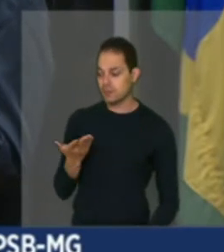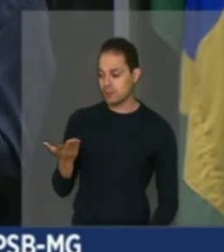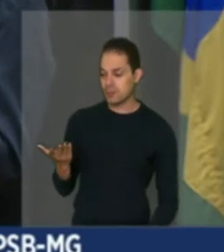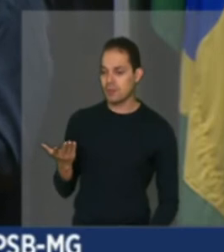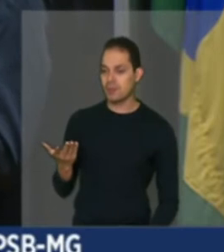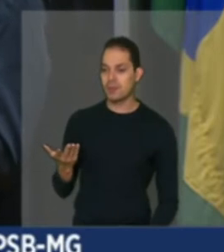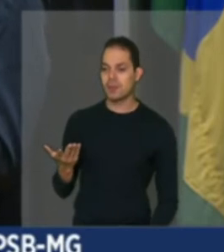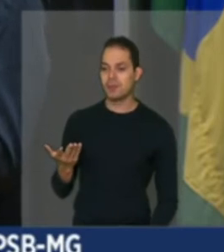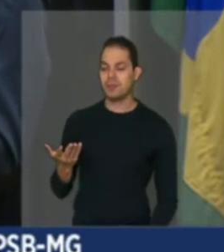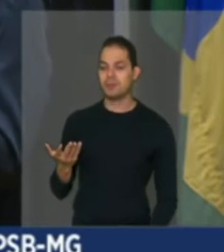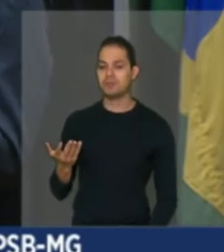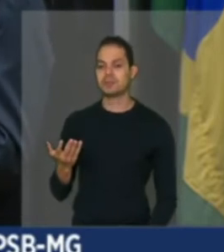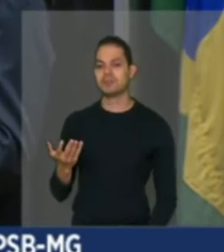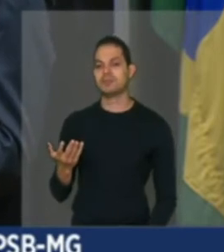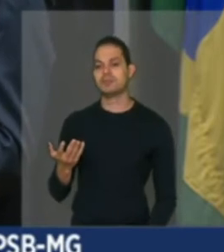REUNIÃO PARA DISCUTIR SOBRE AS CIRURGIAS ELETIVAS NA